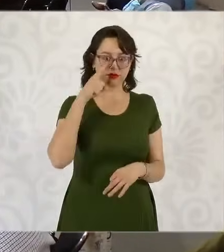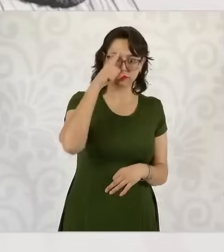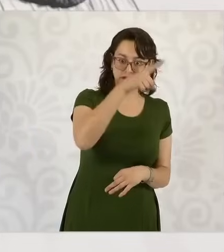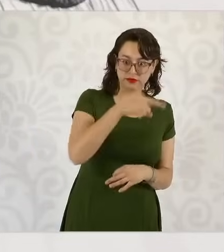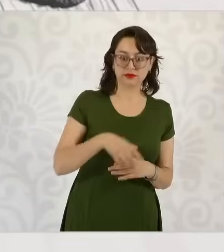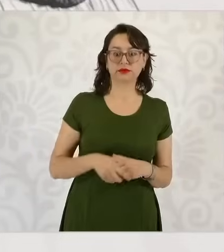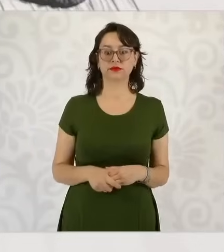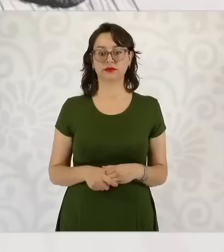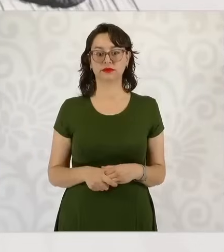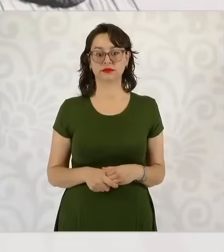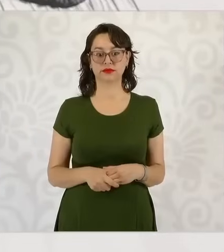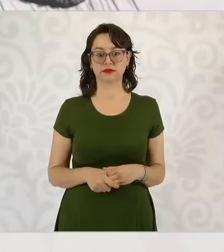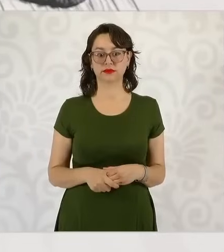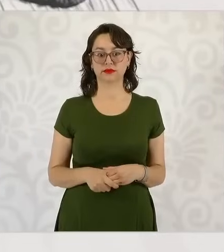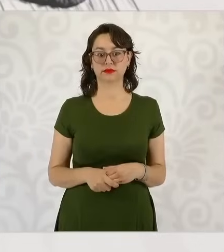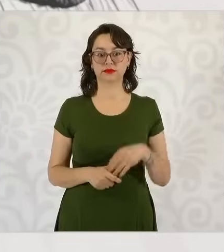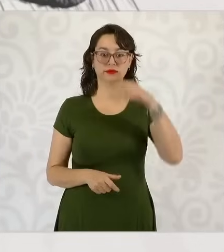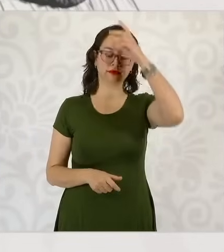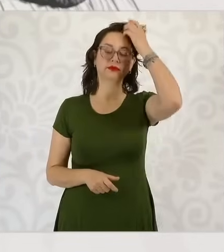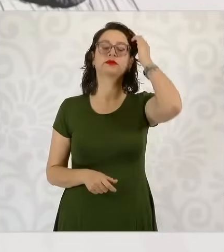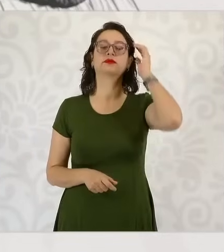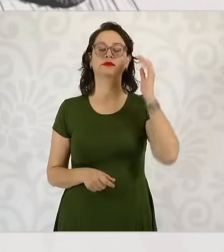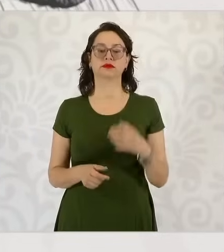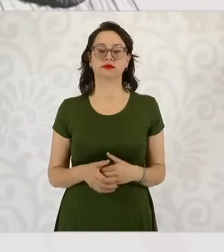incluso más hubo